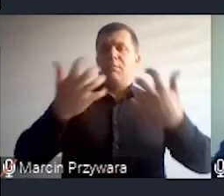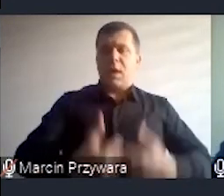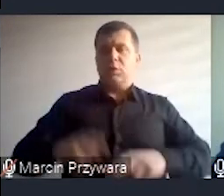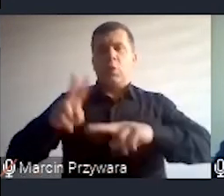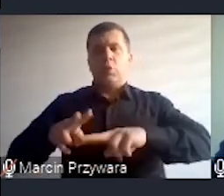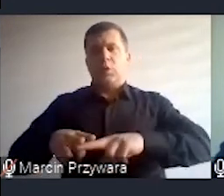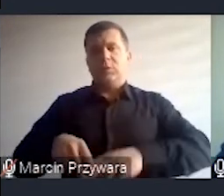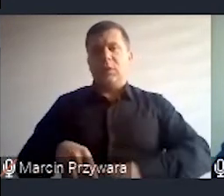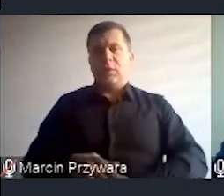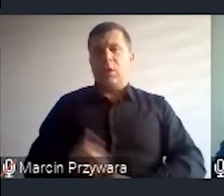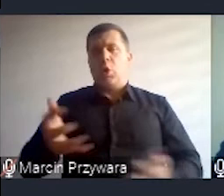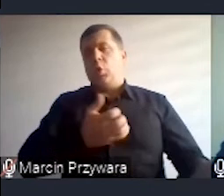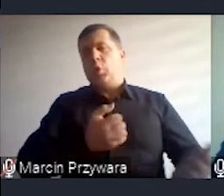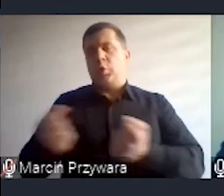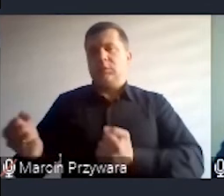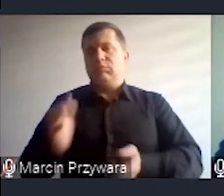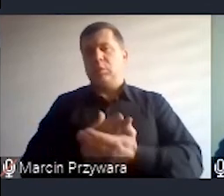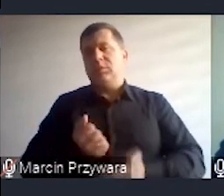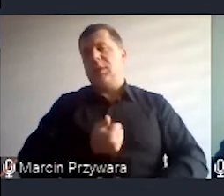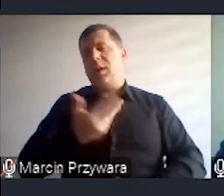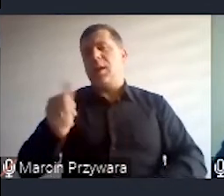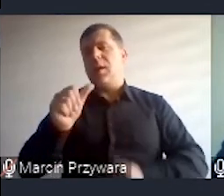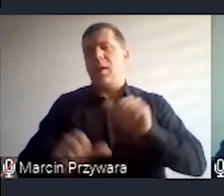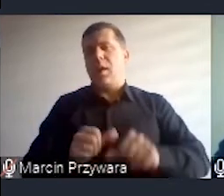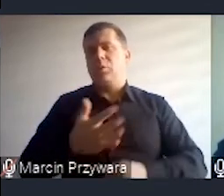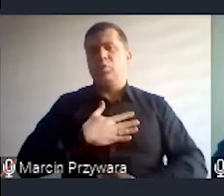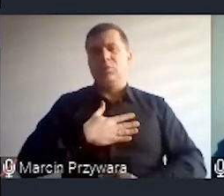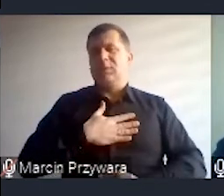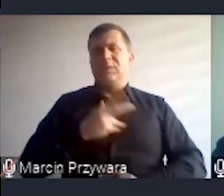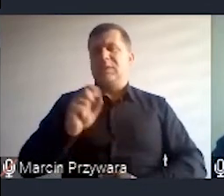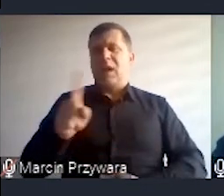których utrzymanie po kilku latach jest już zbyt drogie,